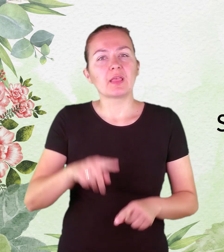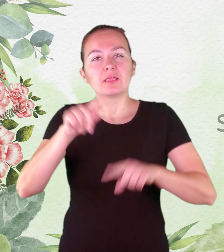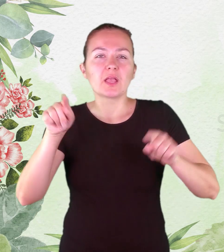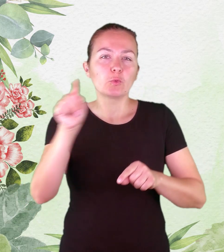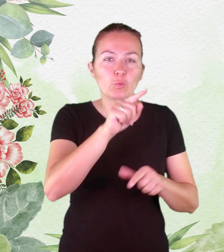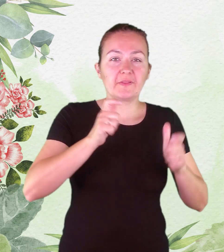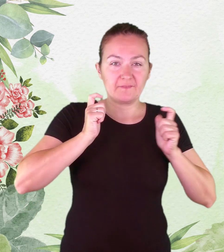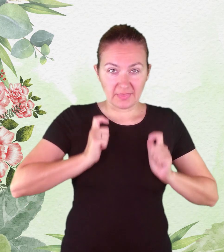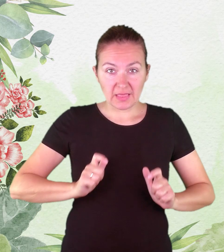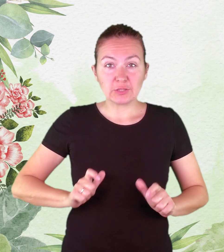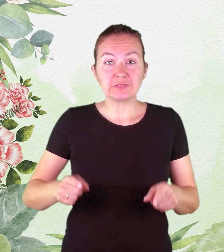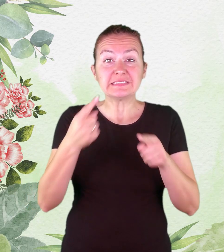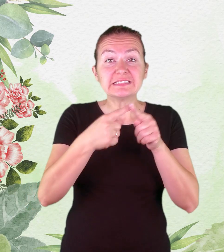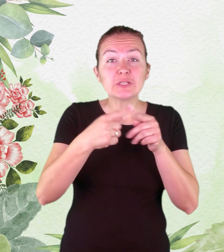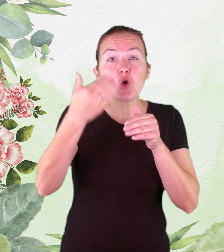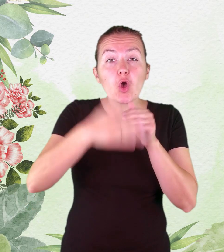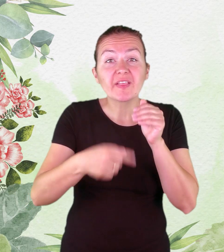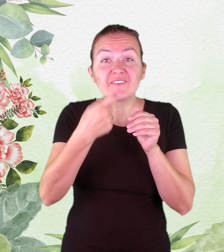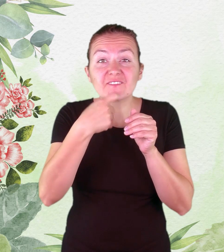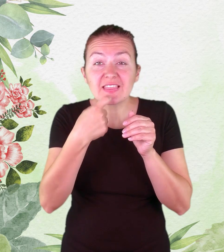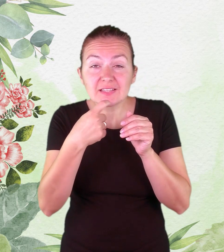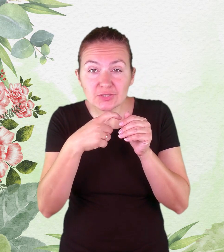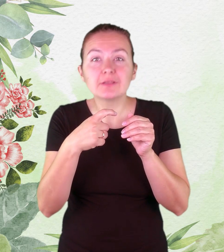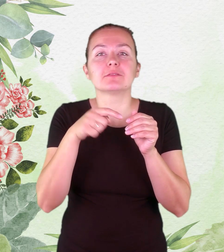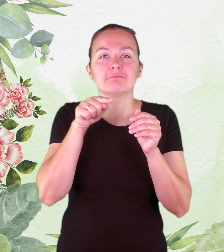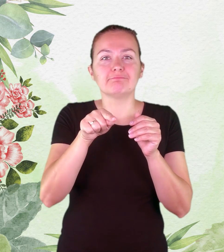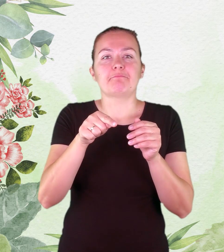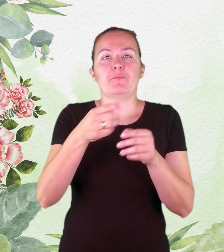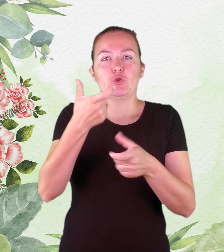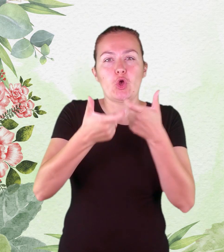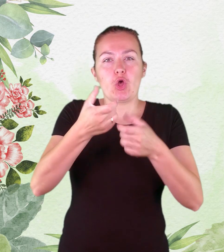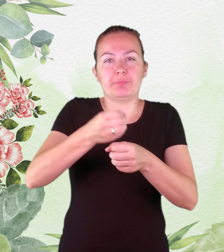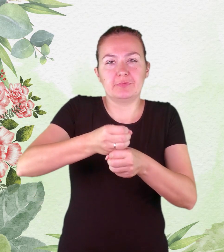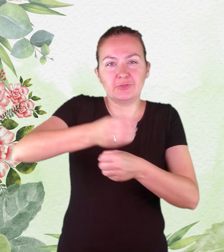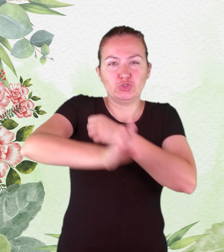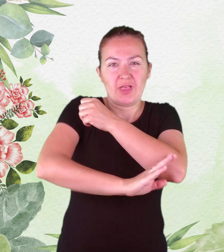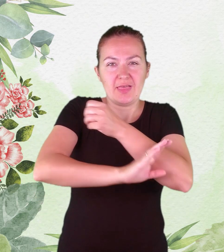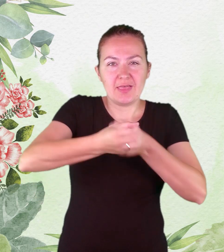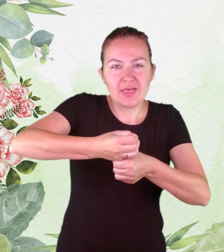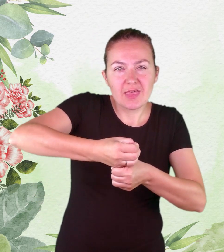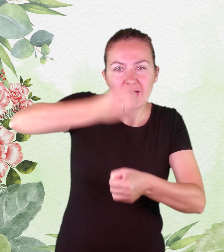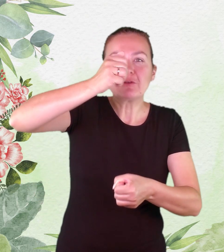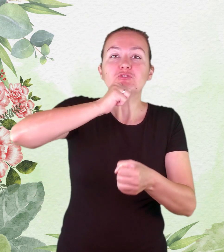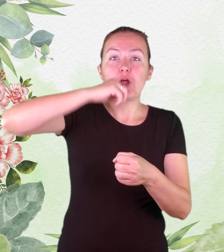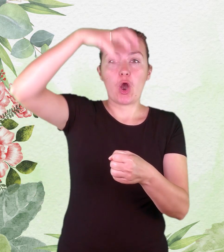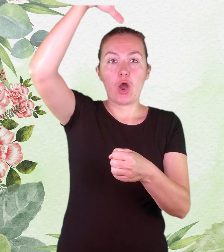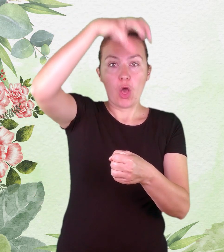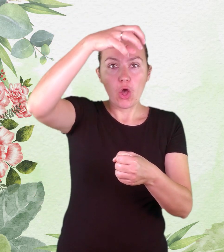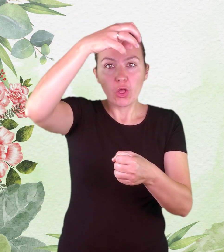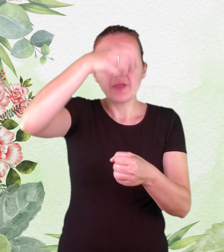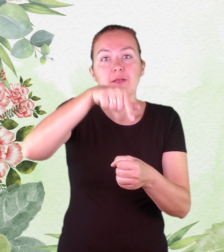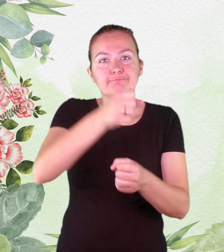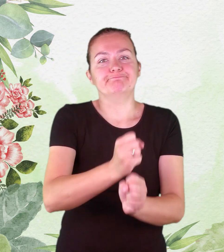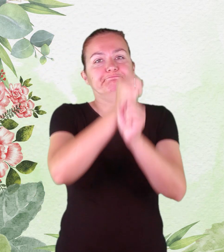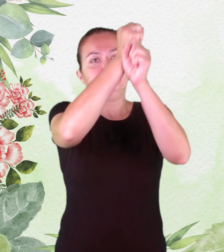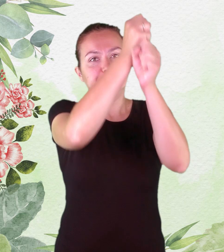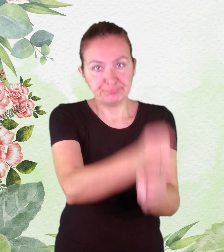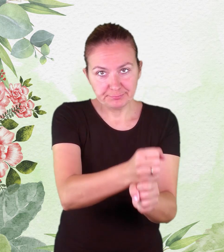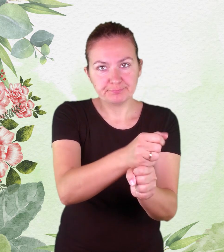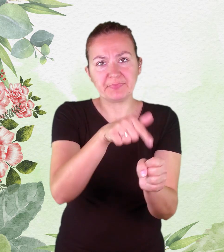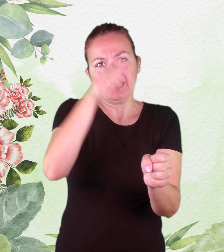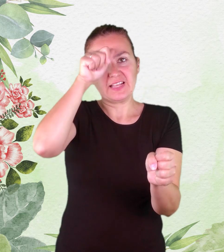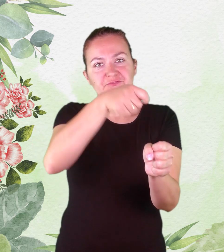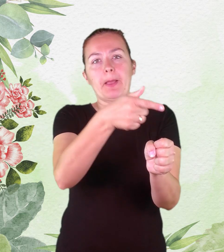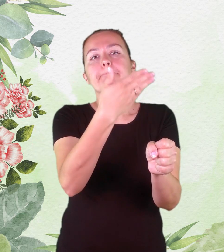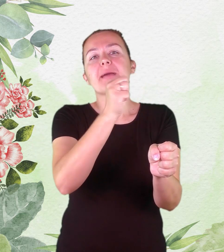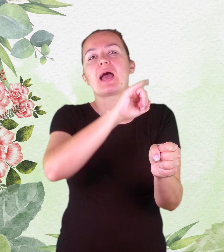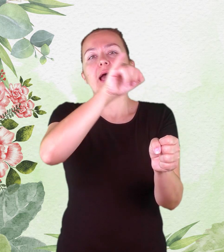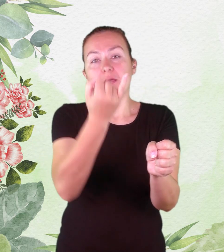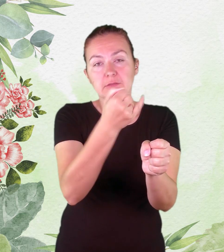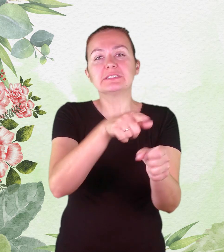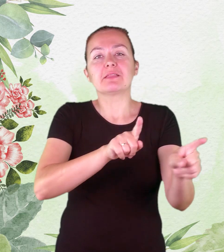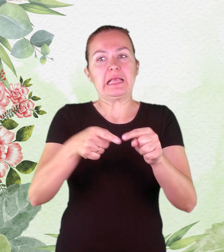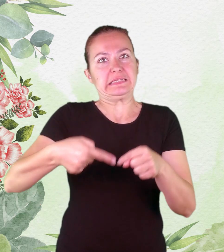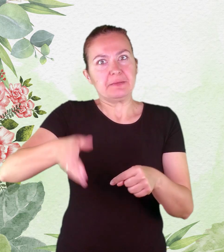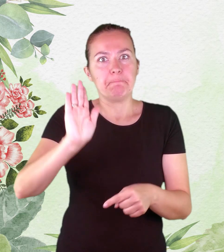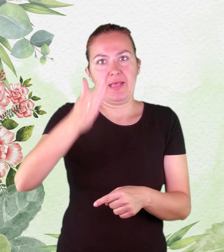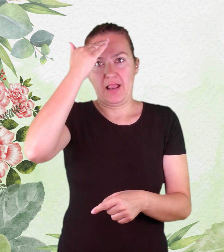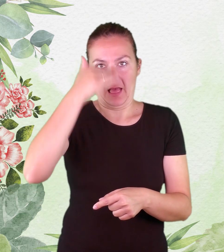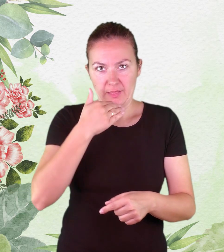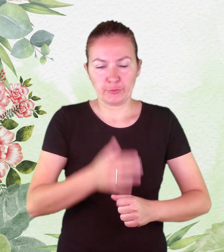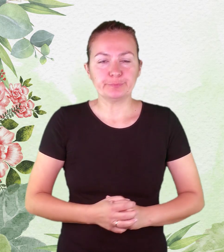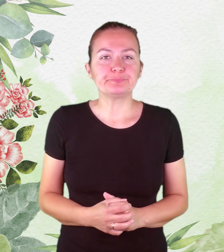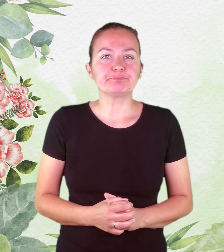W niektórych wsiach pod koniec kwietnia stawiano wysoki, ozdobiony pal z zielonym czubkiem, zwany maj, który oznacza nadchodzące lato.